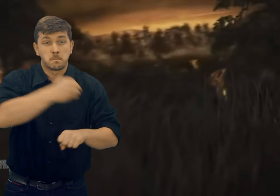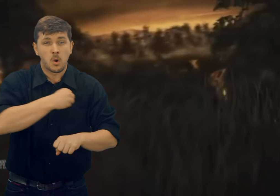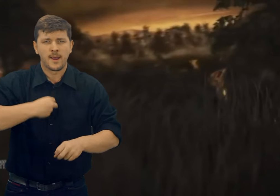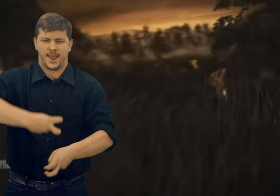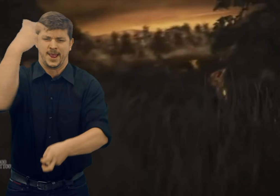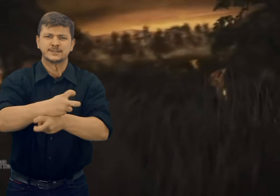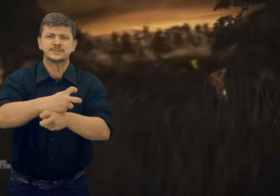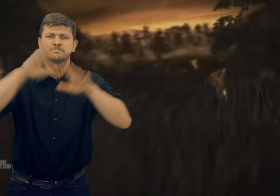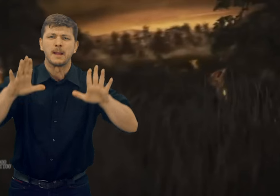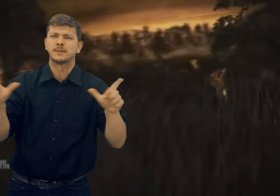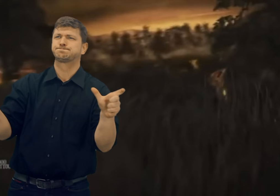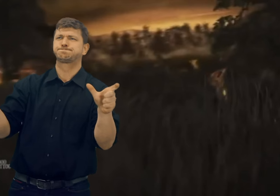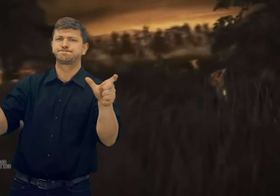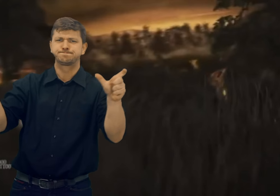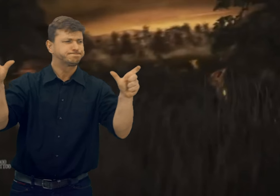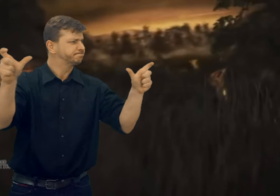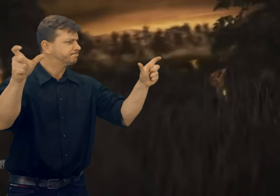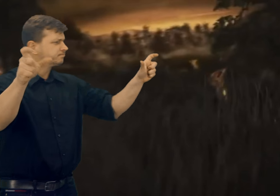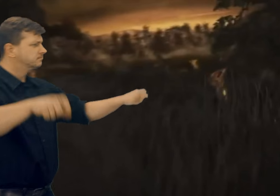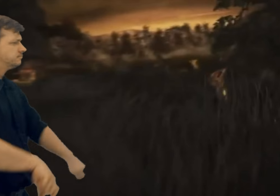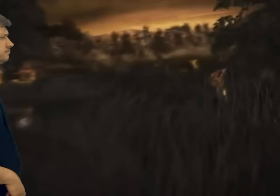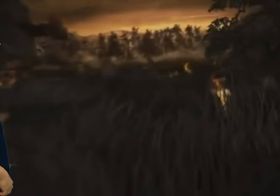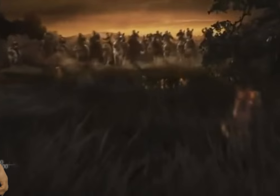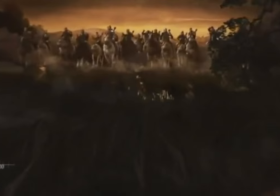Aber Polen wehrte sich und blieb hart.